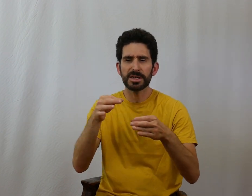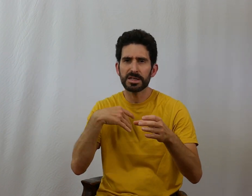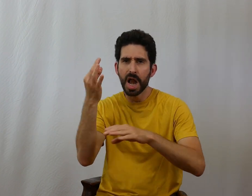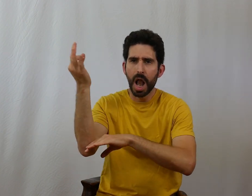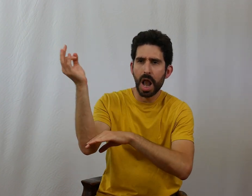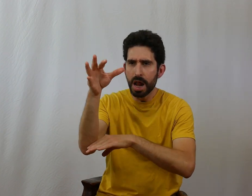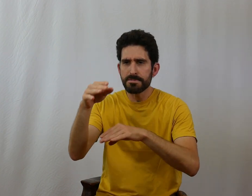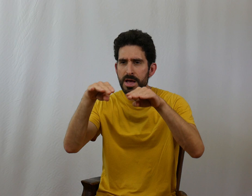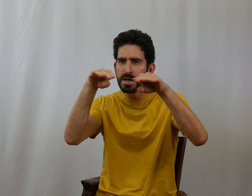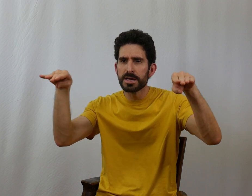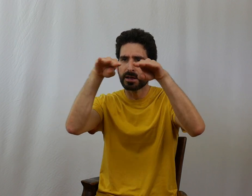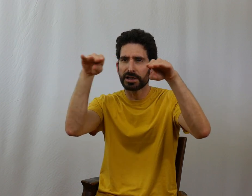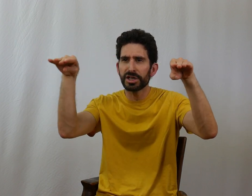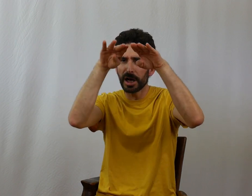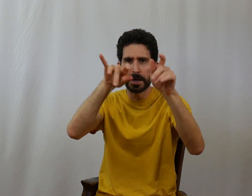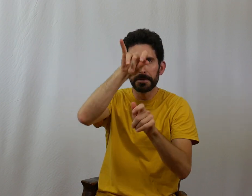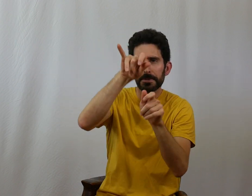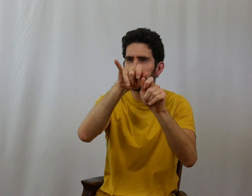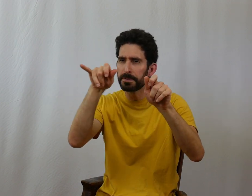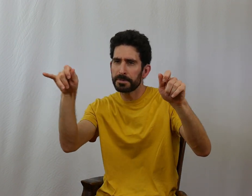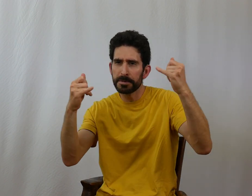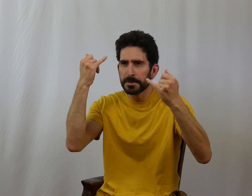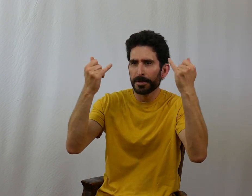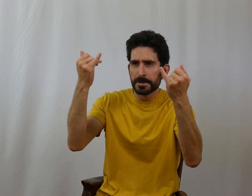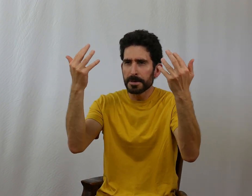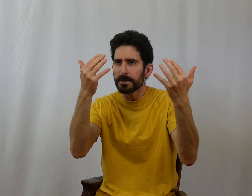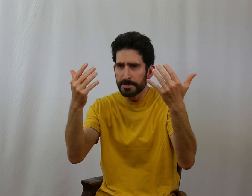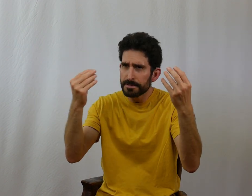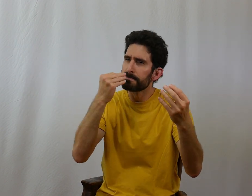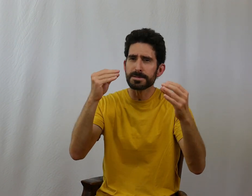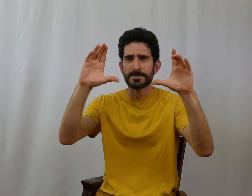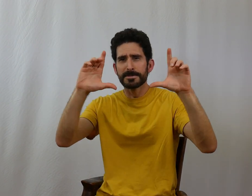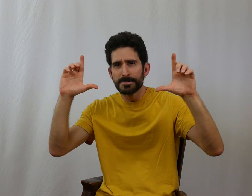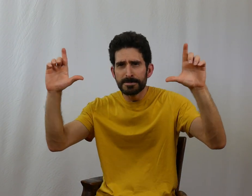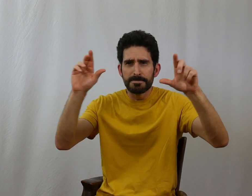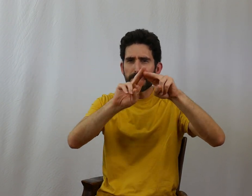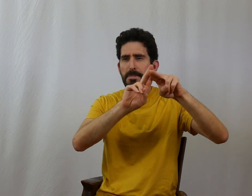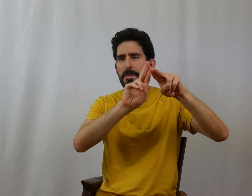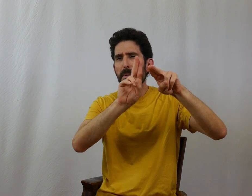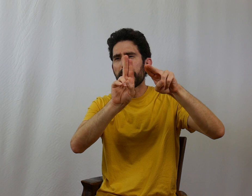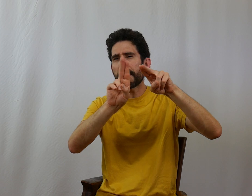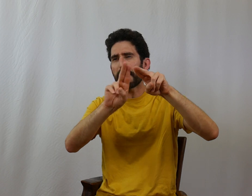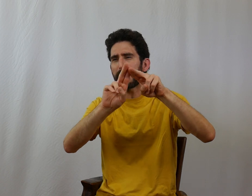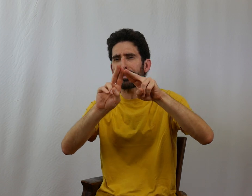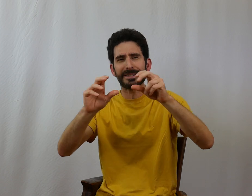où je veux ajouter une étagère. Après mesures, réflexions et calculs, c'est bon, je la mets en place.